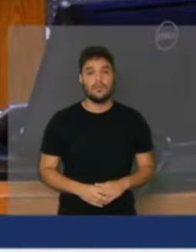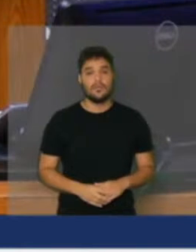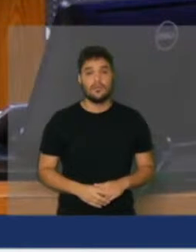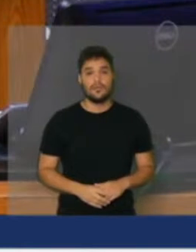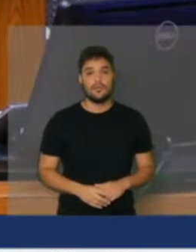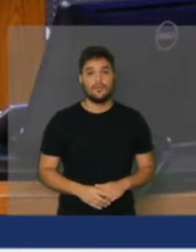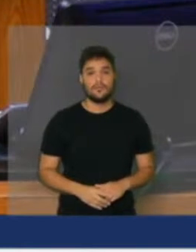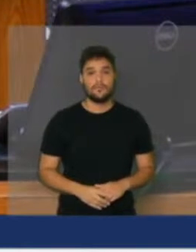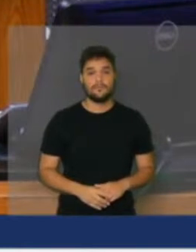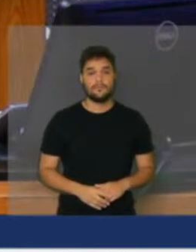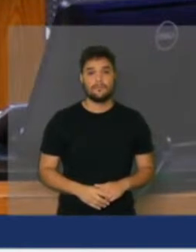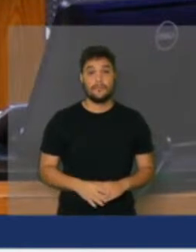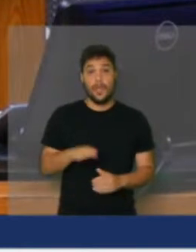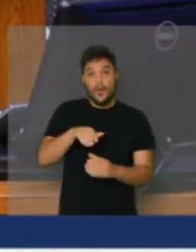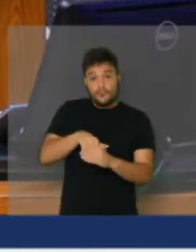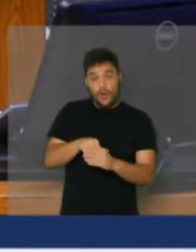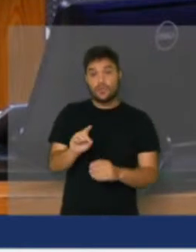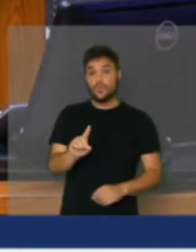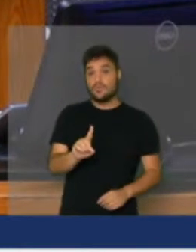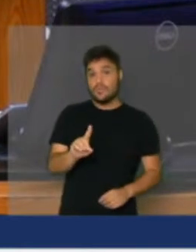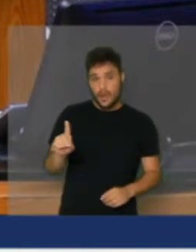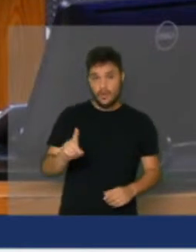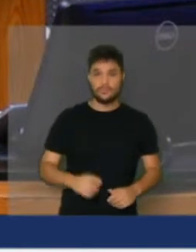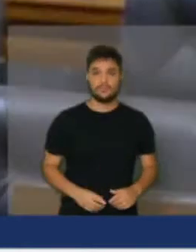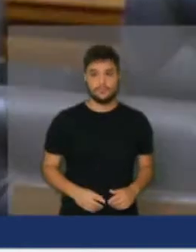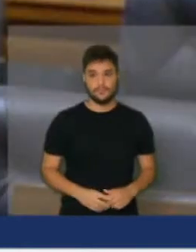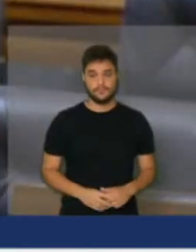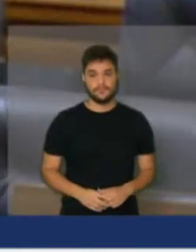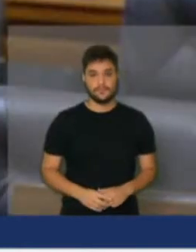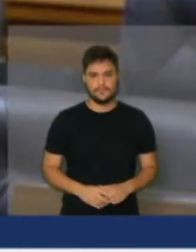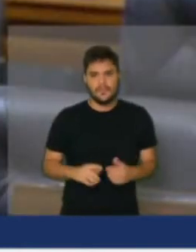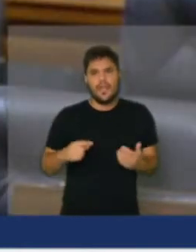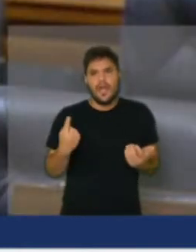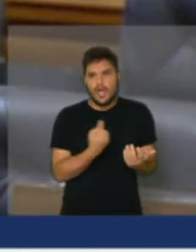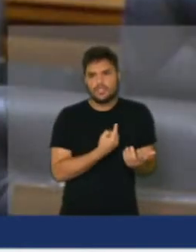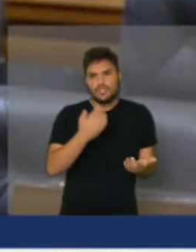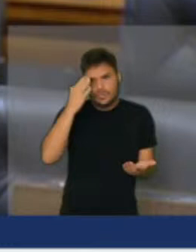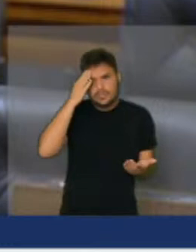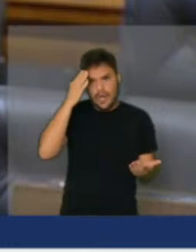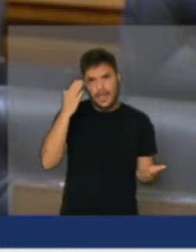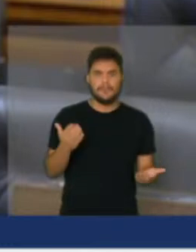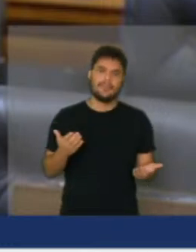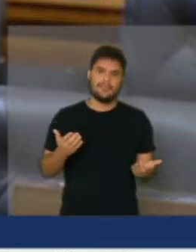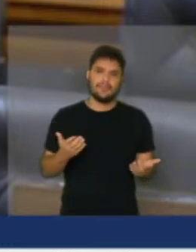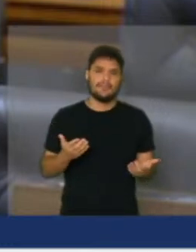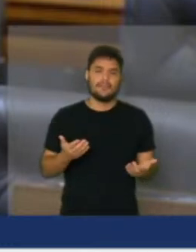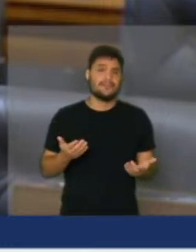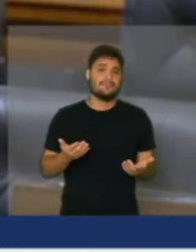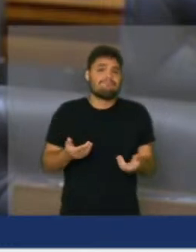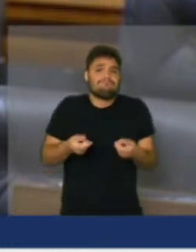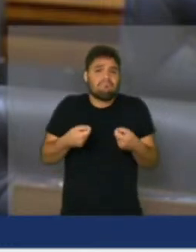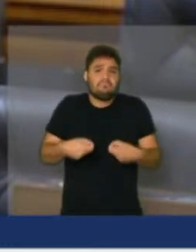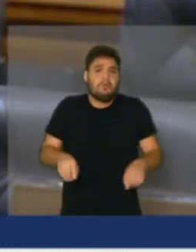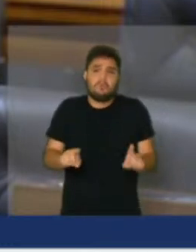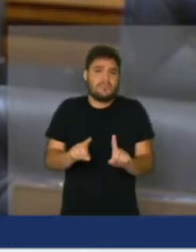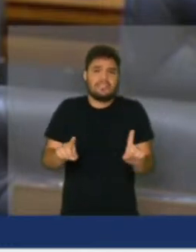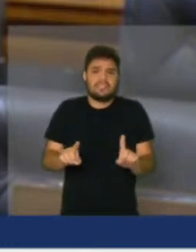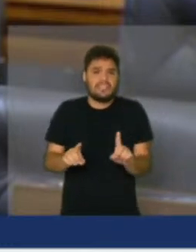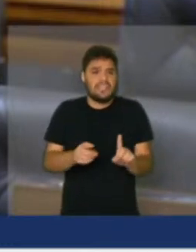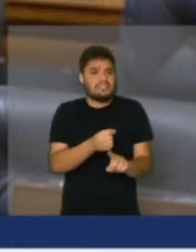VOTO NÃO. ENTENDENDO QUE... QUE NÃO HÁ UMA NECESSIDADE DA CONVOCAÇÃO DO SR. MINISTRO PAULO GUEDES VIR A ESSE PLENÁRIO. DESDE QUANDO,